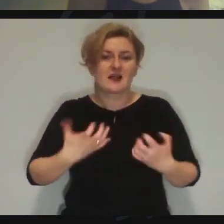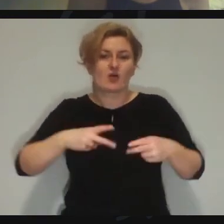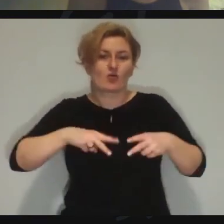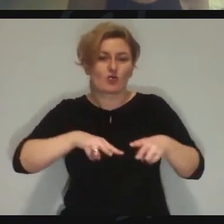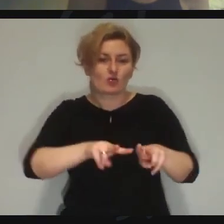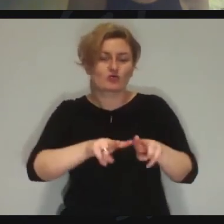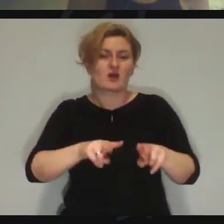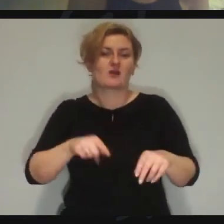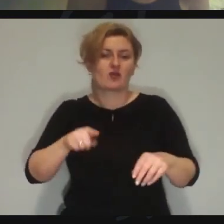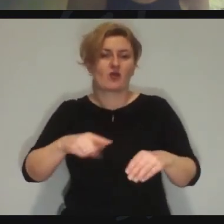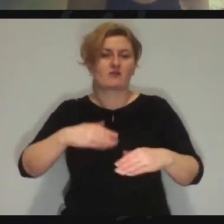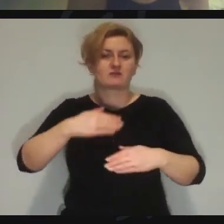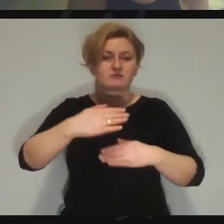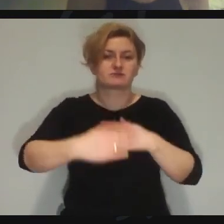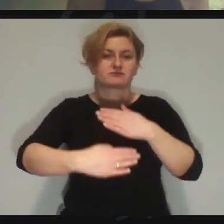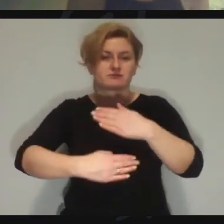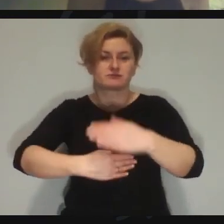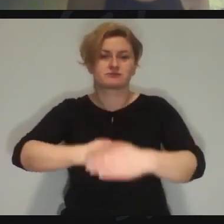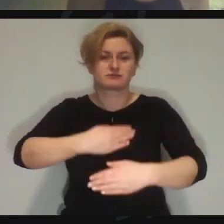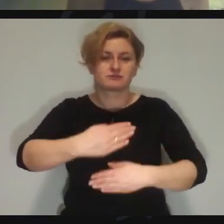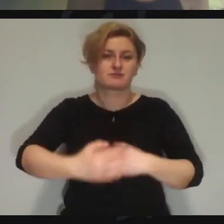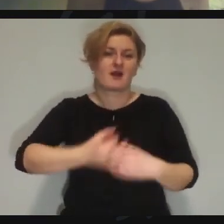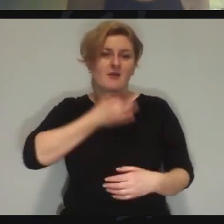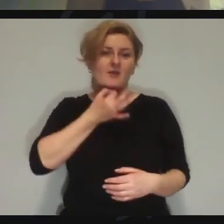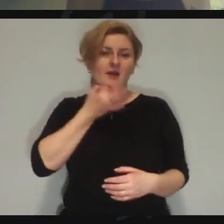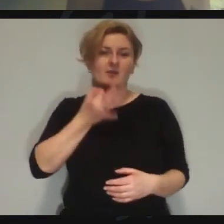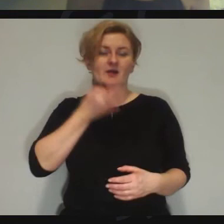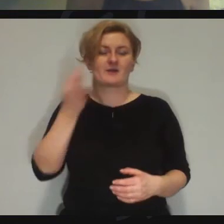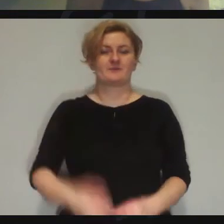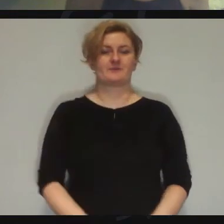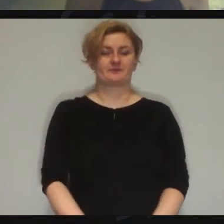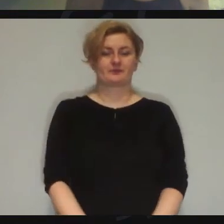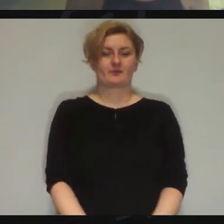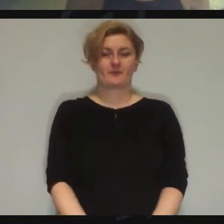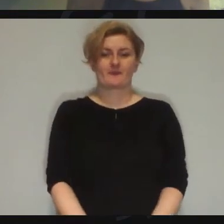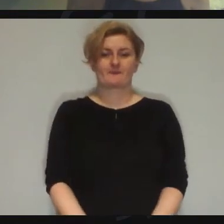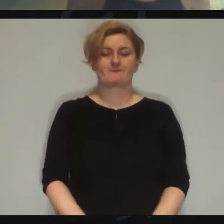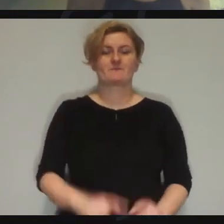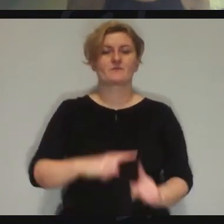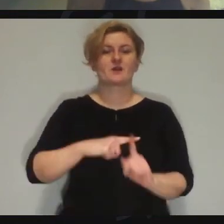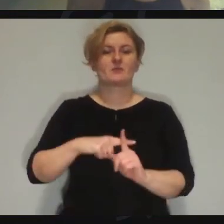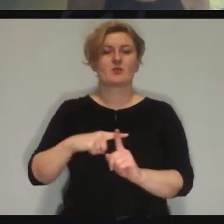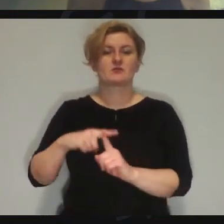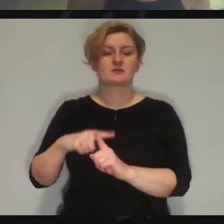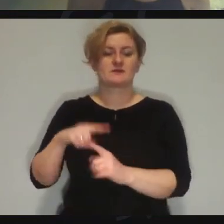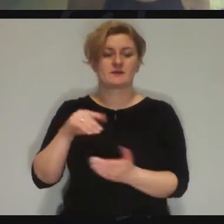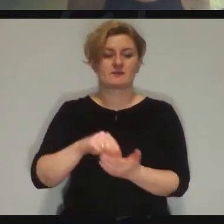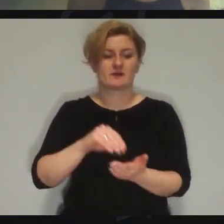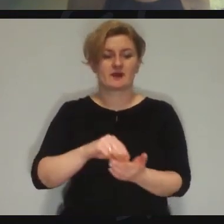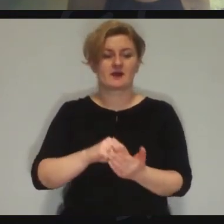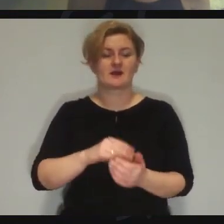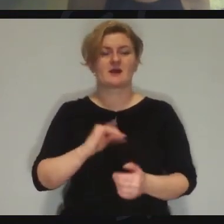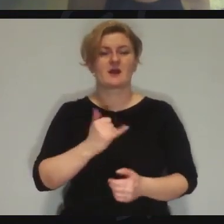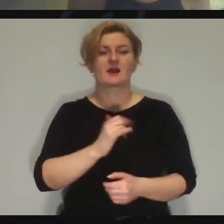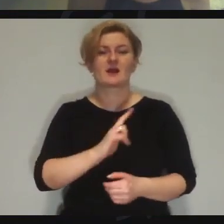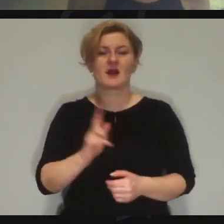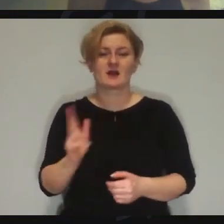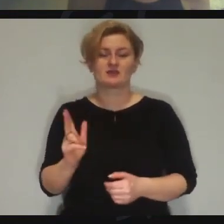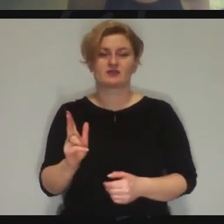To pociąga za sobą szereg fajnych zdarzeń, pozytywne rzeczy oraz pasję.